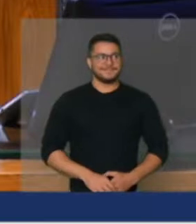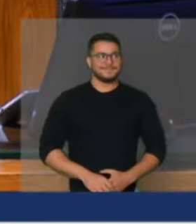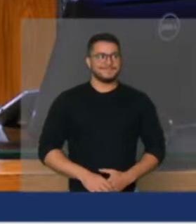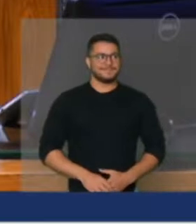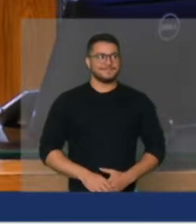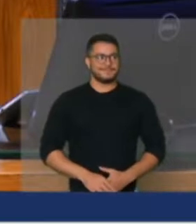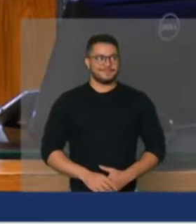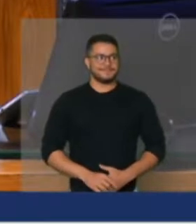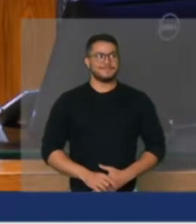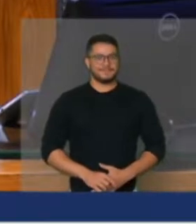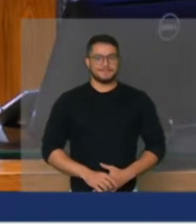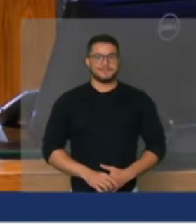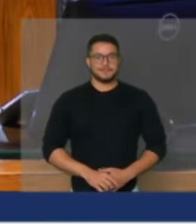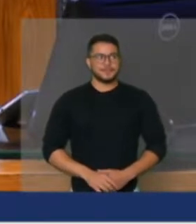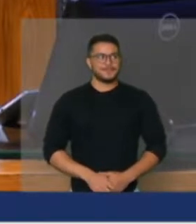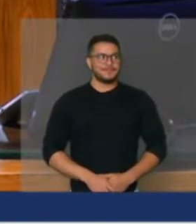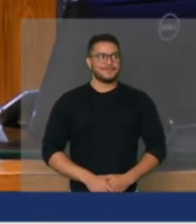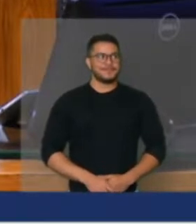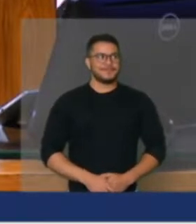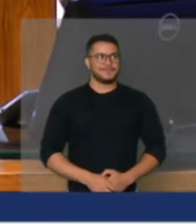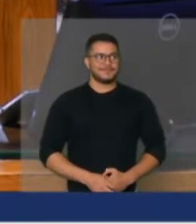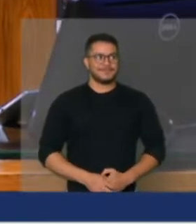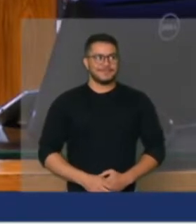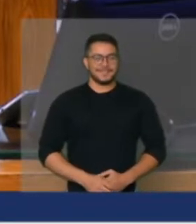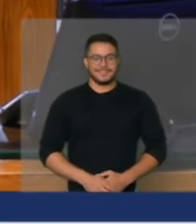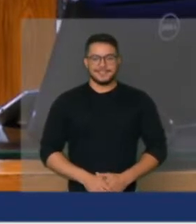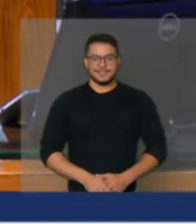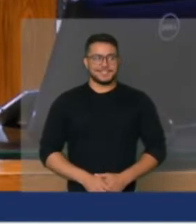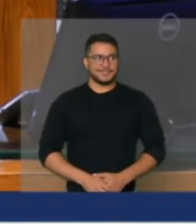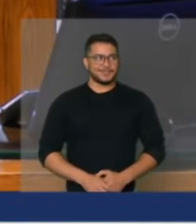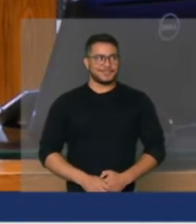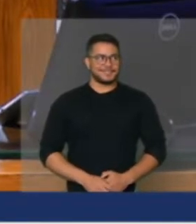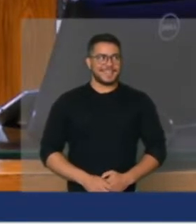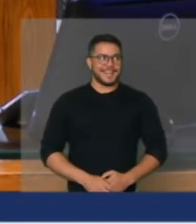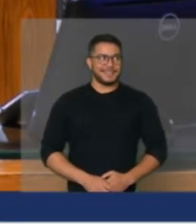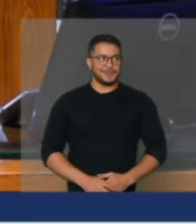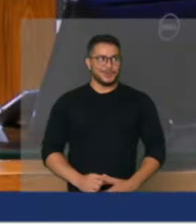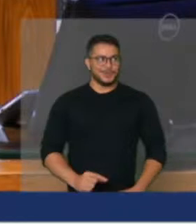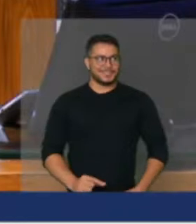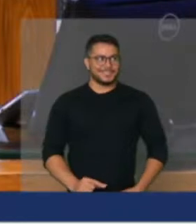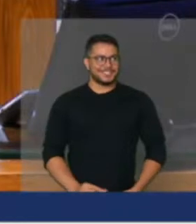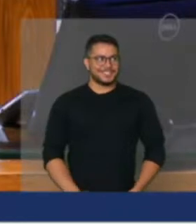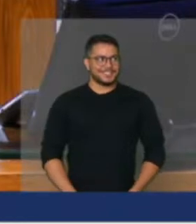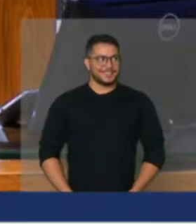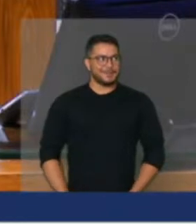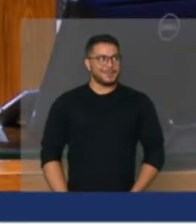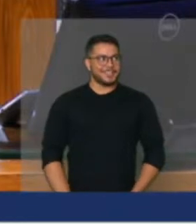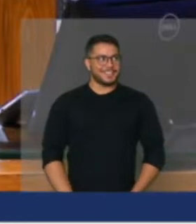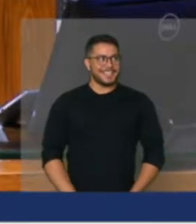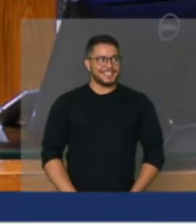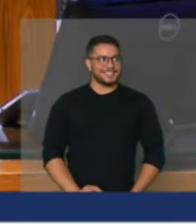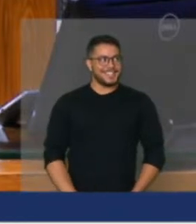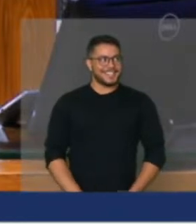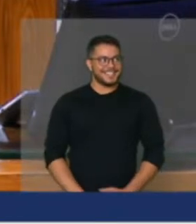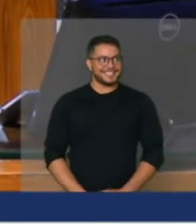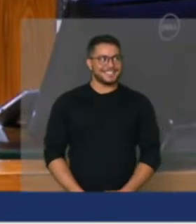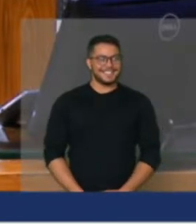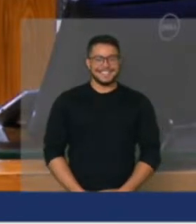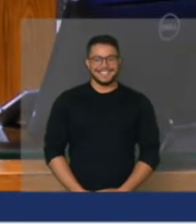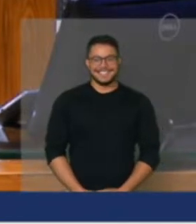PELA LIDERANÇA DO PT. -- [DEPUTADA]: IVAN, DEPUTADO IVAN É UM MINUTINHO, DEPUTADO IVAN. [PRESIDENTE]: POIS NÃO. [DEPUTADO]: PRESIDENTE DA MINHA PARTE